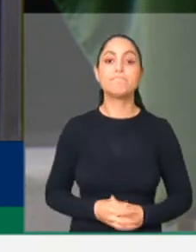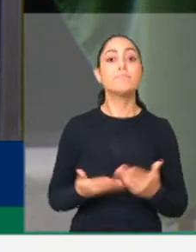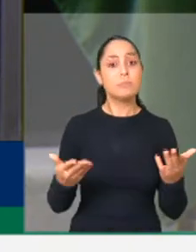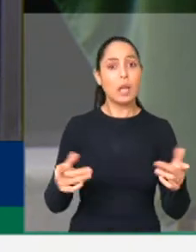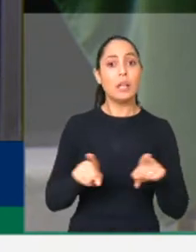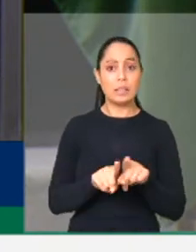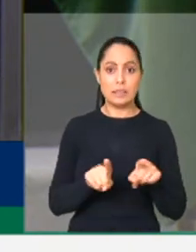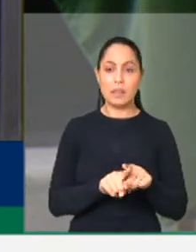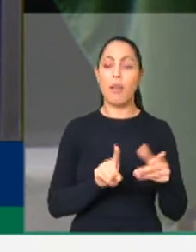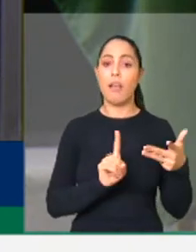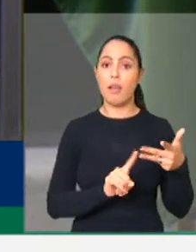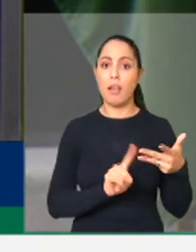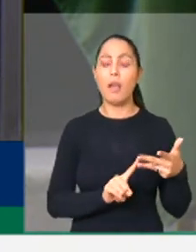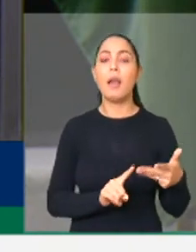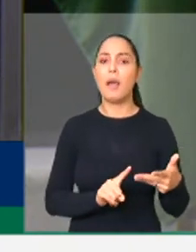29, 30, 31, 32, 33, 34, 35 E 36. ACOLHIDAS PARCIAL E